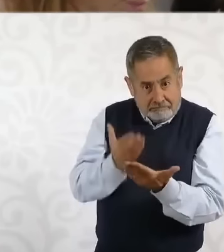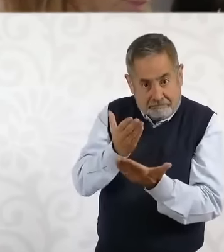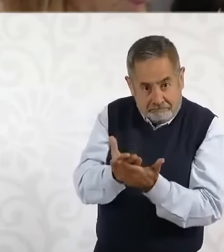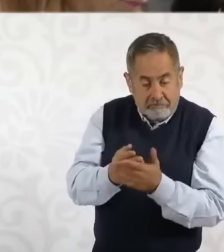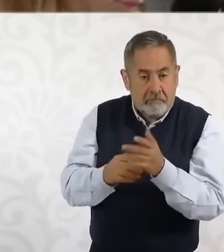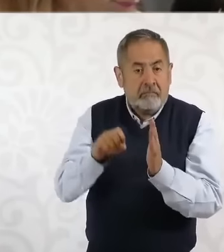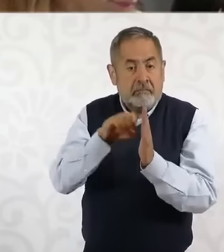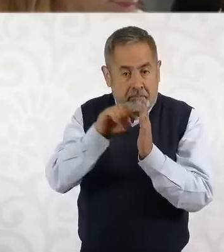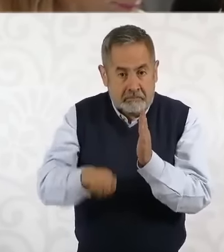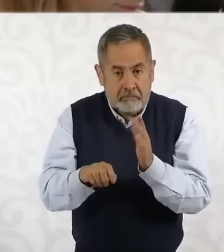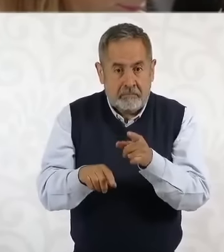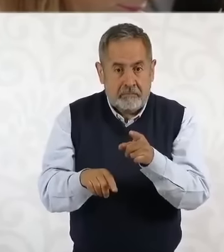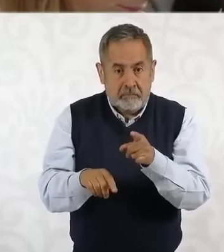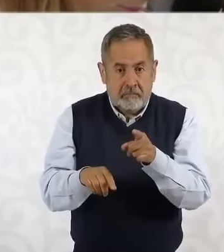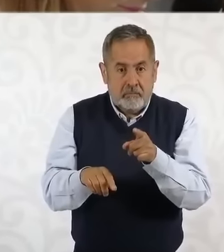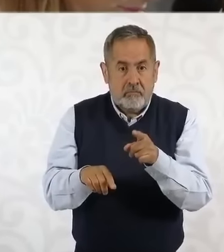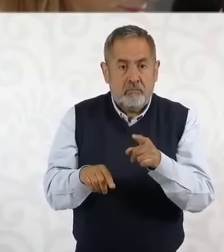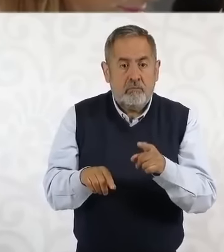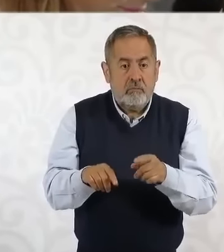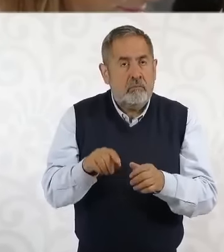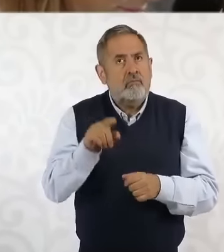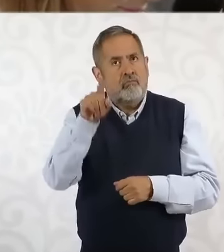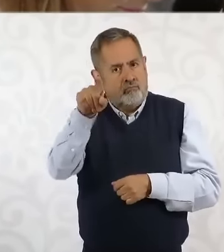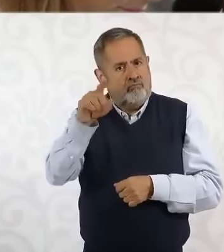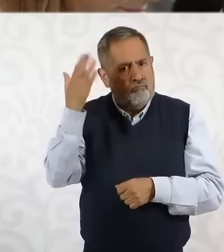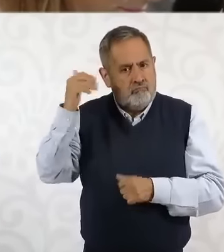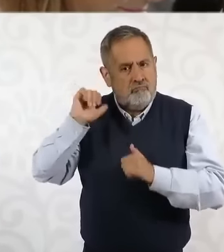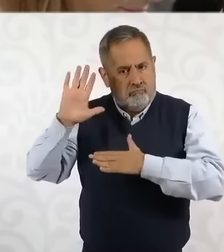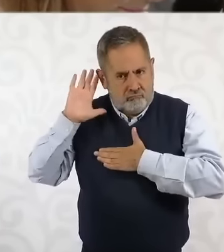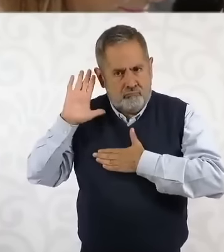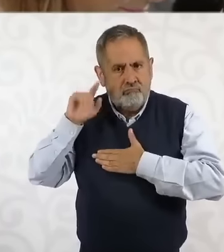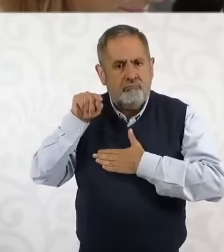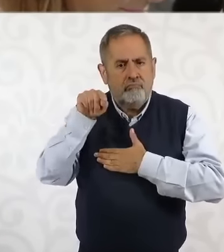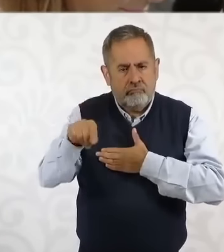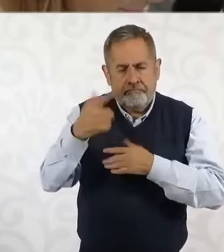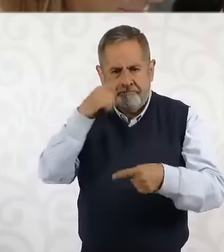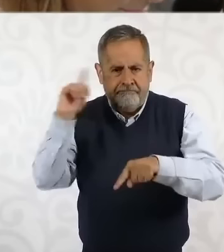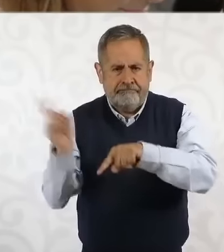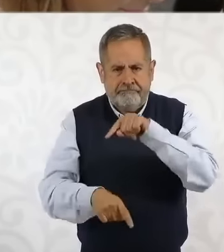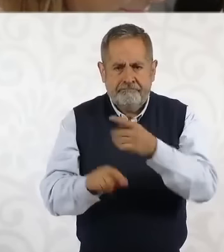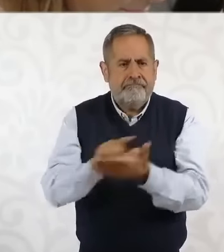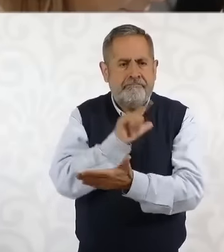por ejemplo, en la en el compromiso que usted había hecho de la derogación de ley del ISE